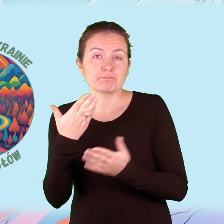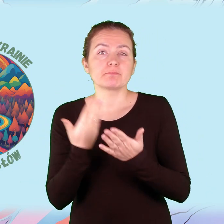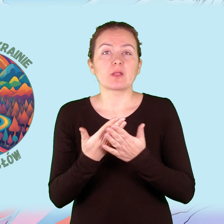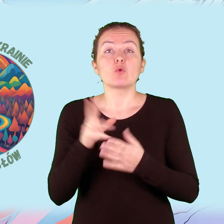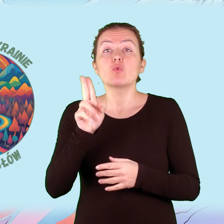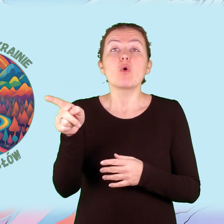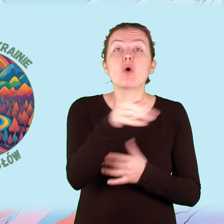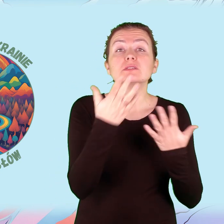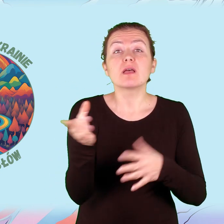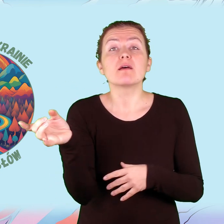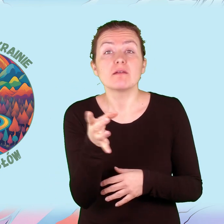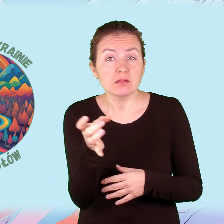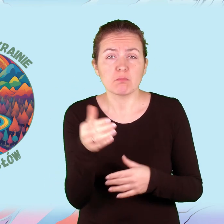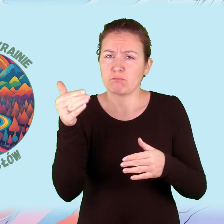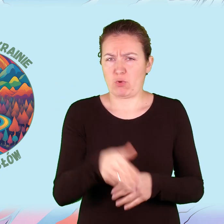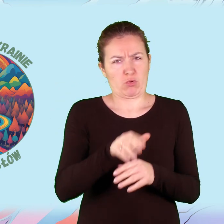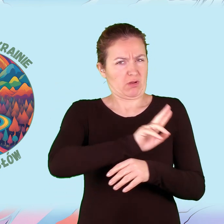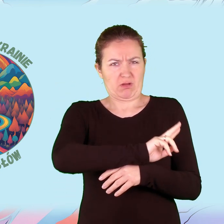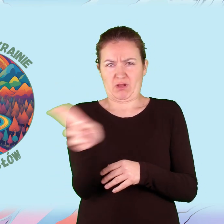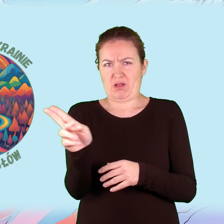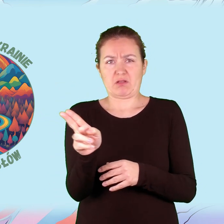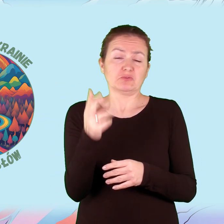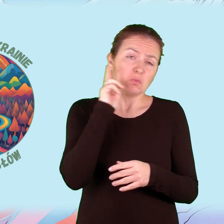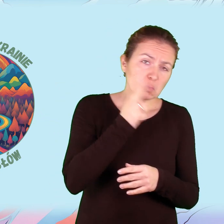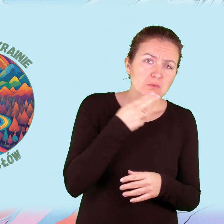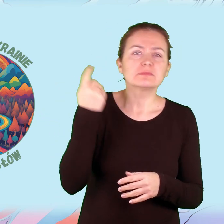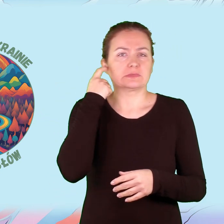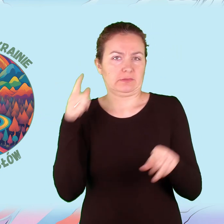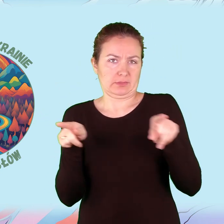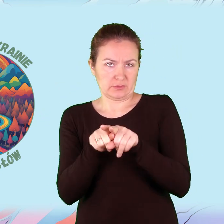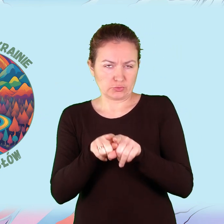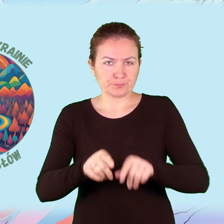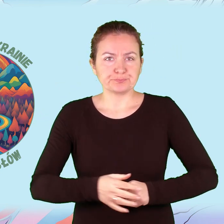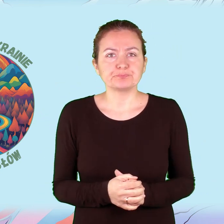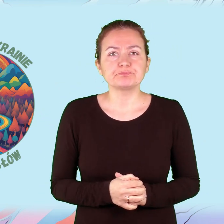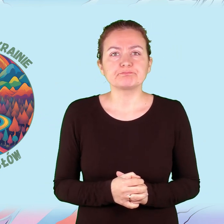Dlatego też graczami mogą być zarówno osoby głuche, jak i słyszące.